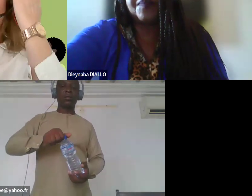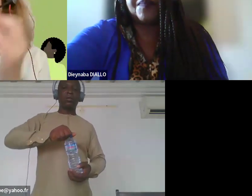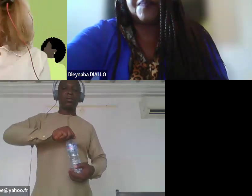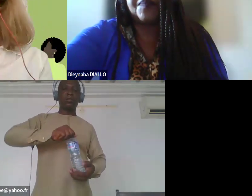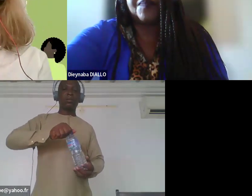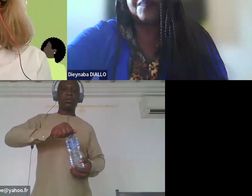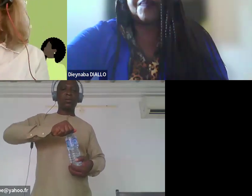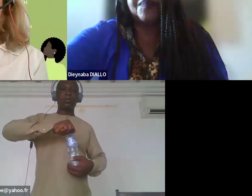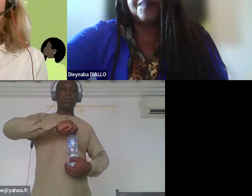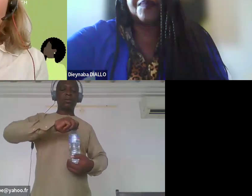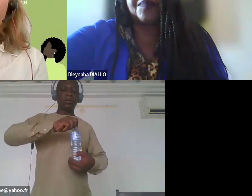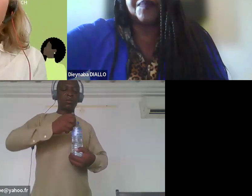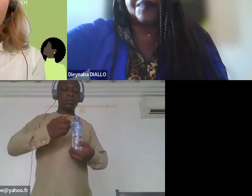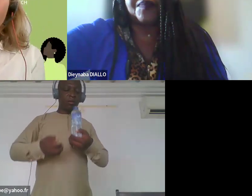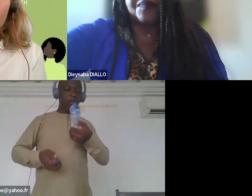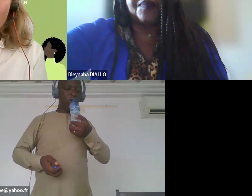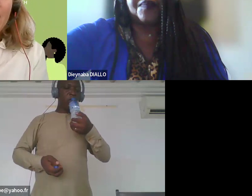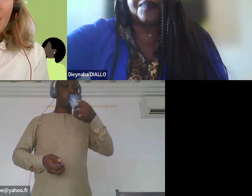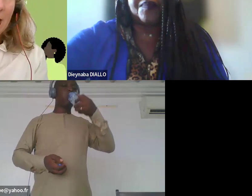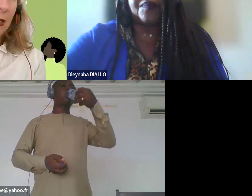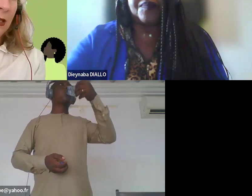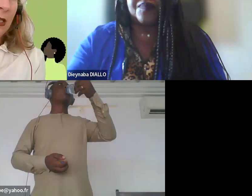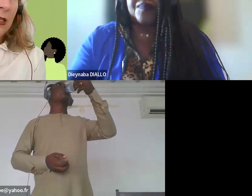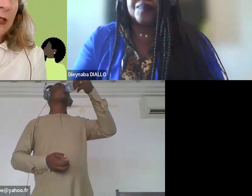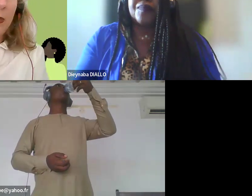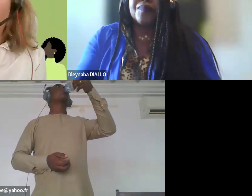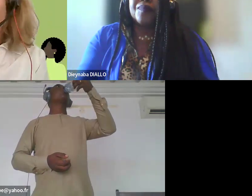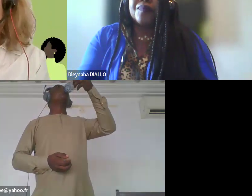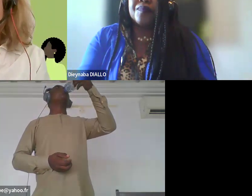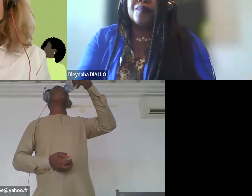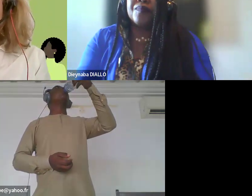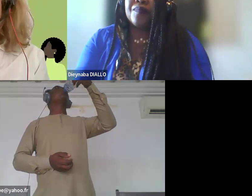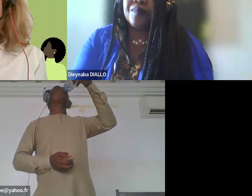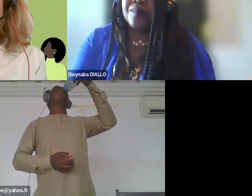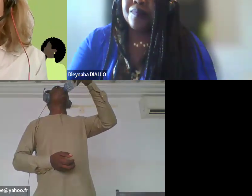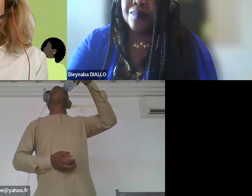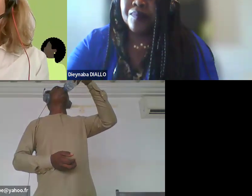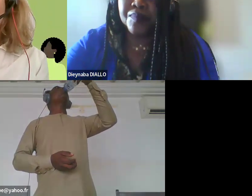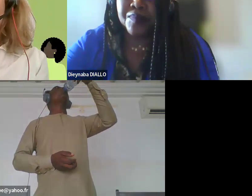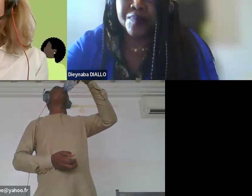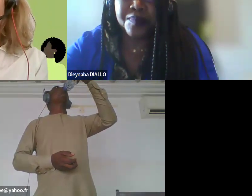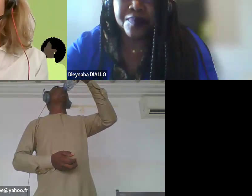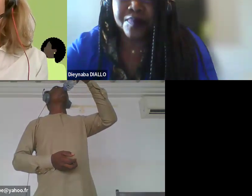alors s'il te plaît euh peux-tu nous décrire d'après ton expérience au wiaf